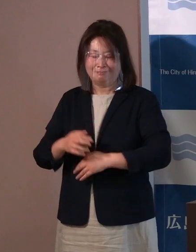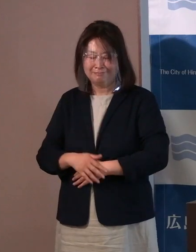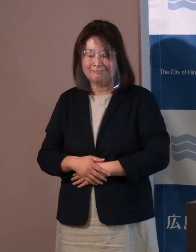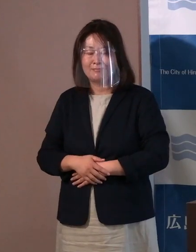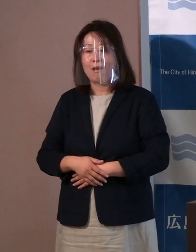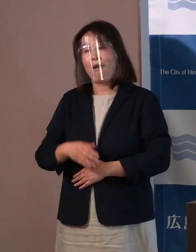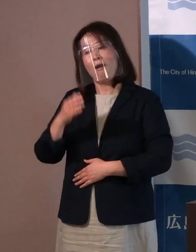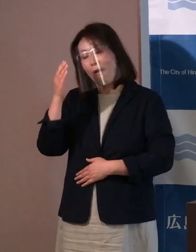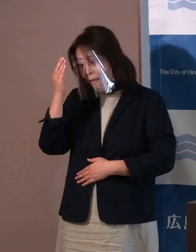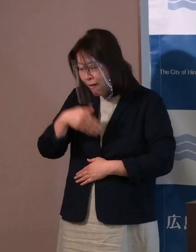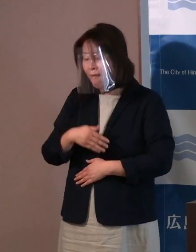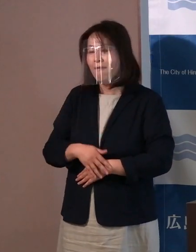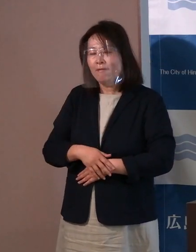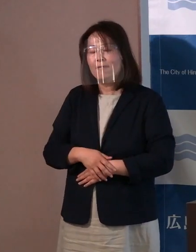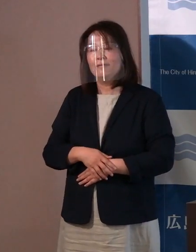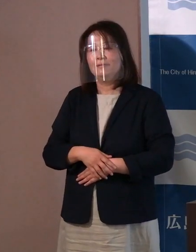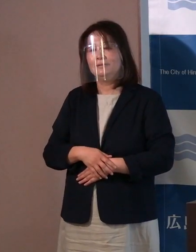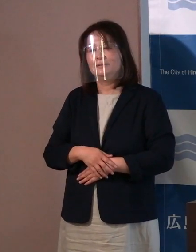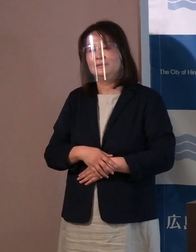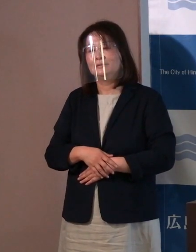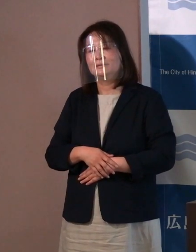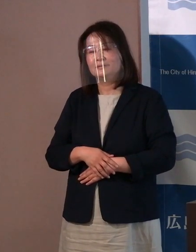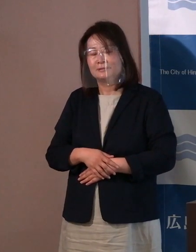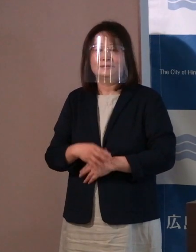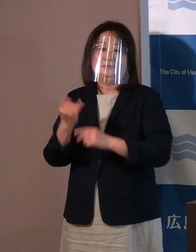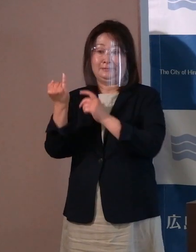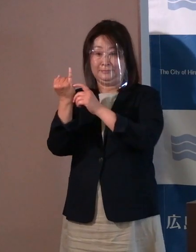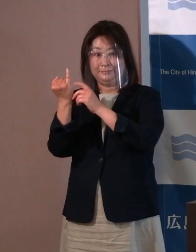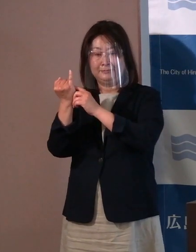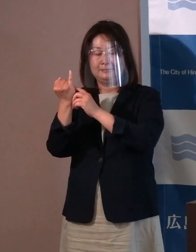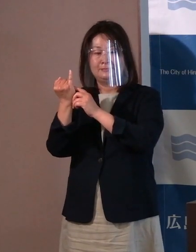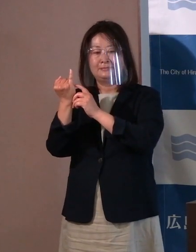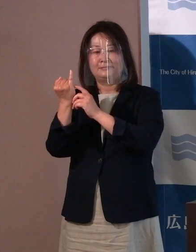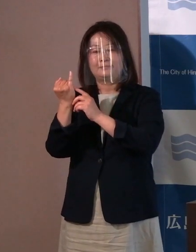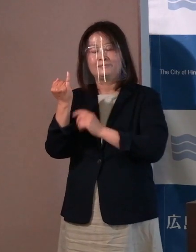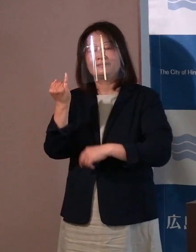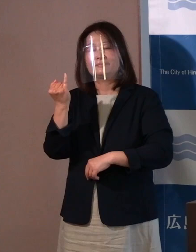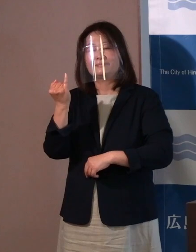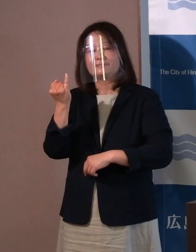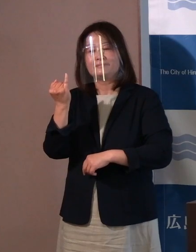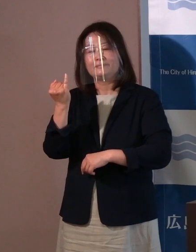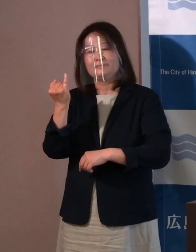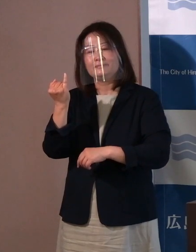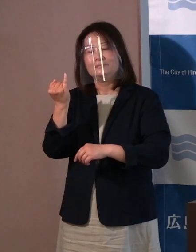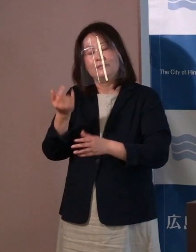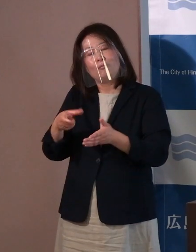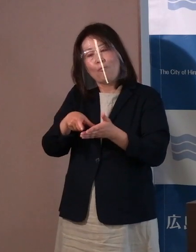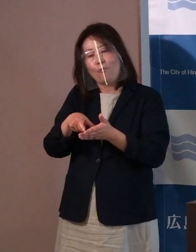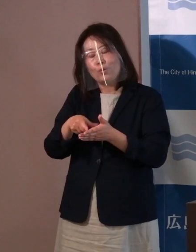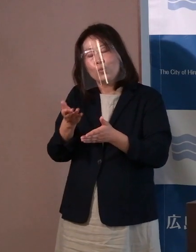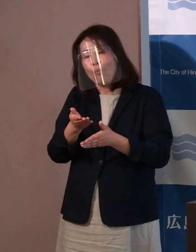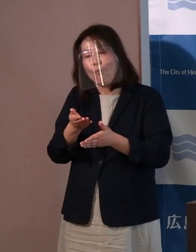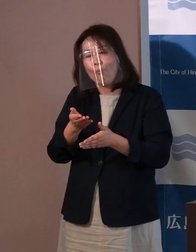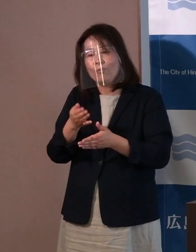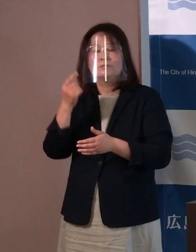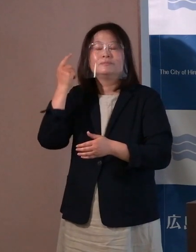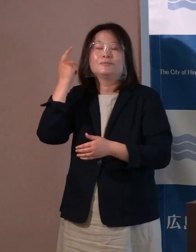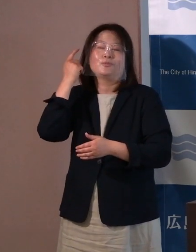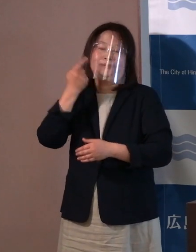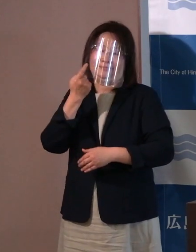あっ､そうかと｡このヘレン･ケラーさん､ 取り上げてみるということを どうなのかなと考えました｡